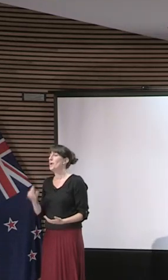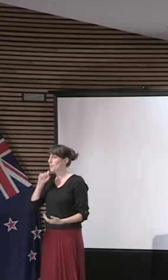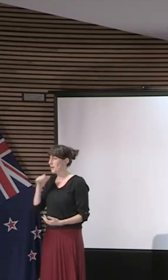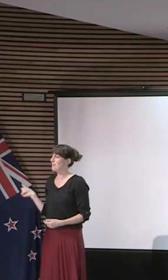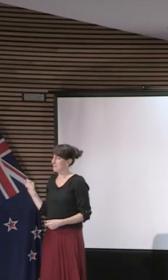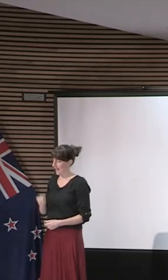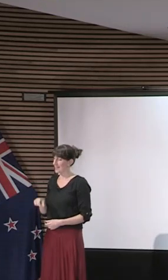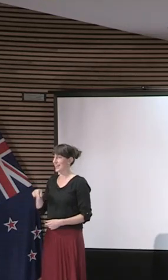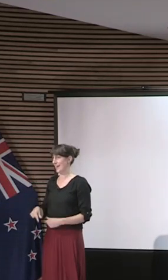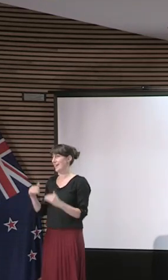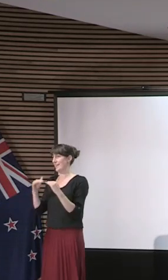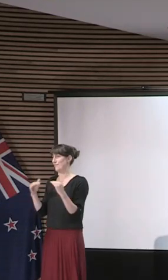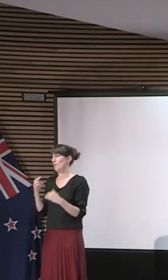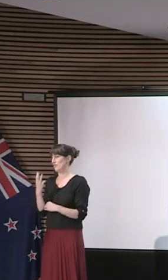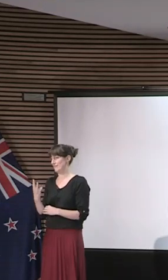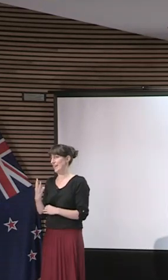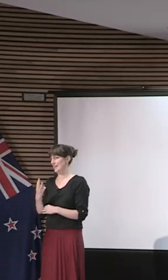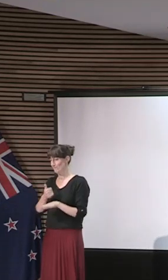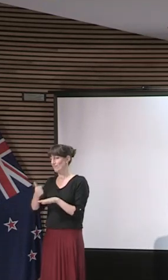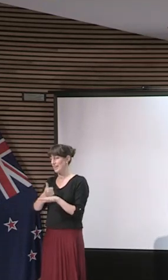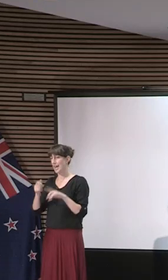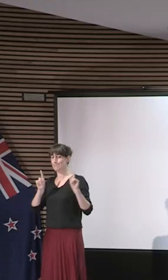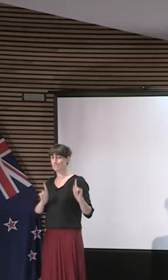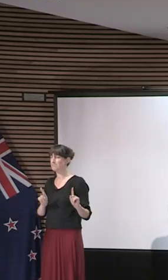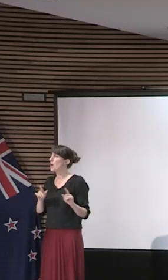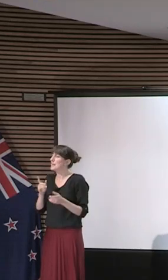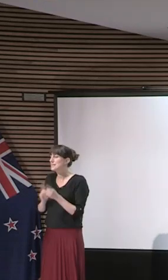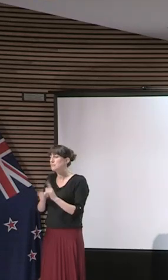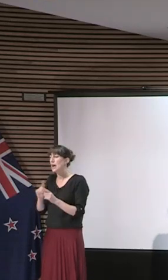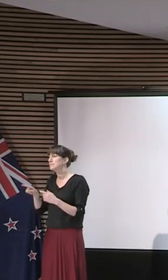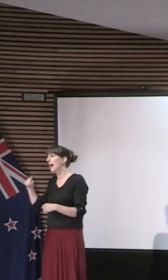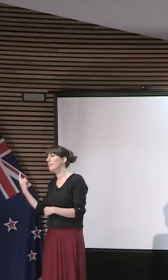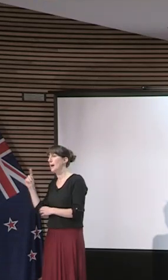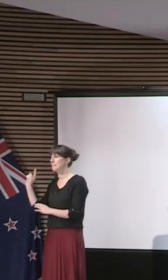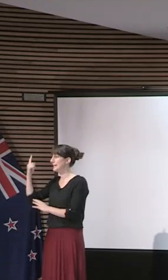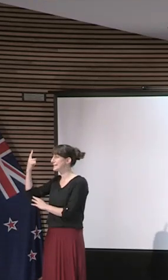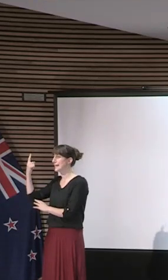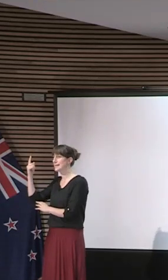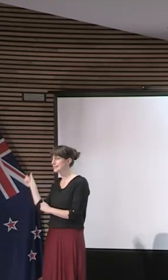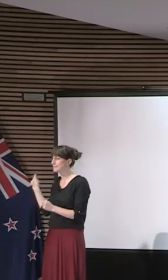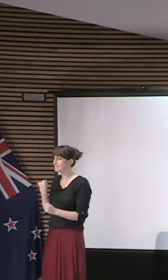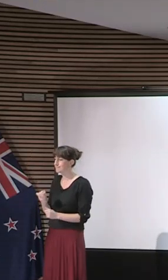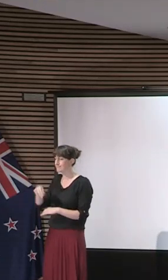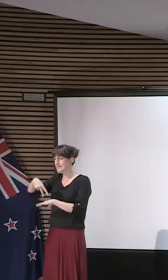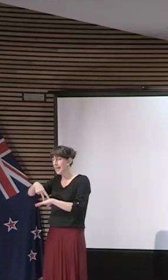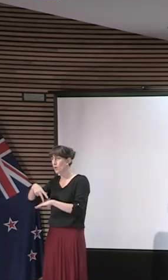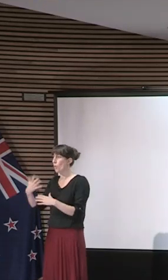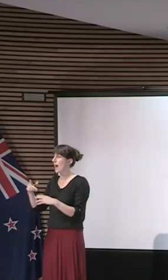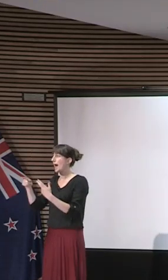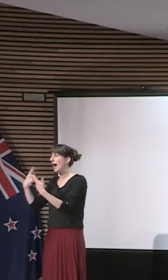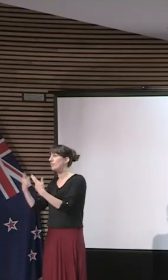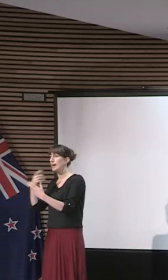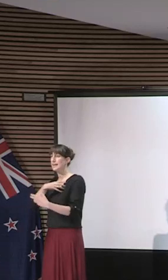a maatau purongo. I muri i etahi